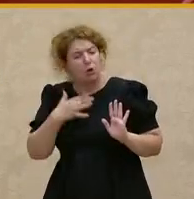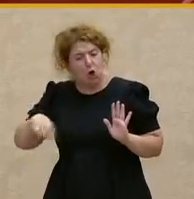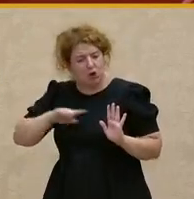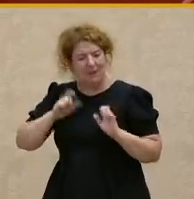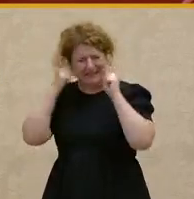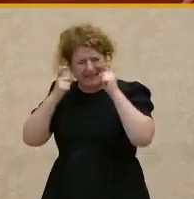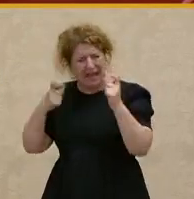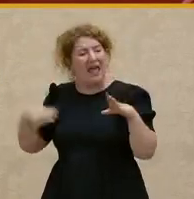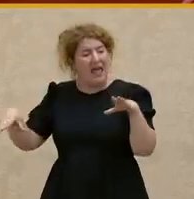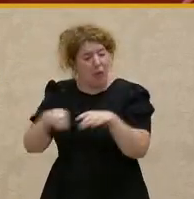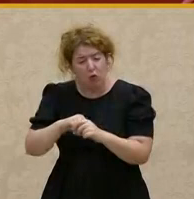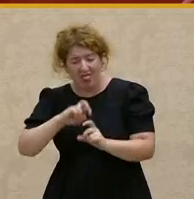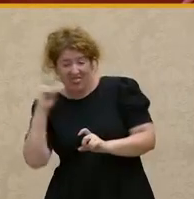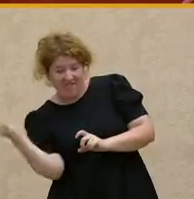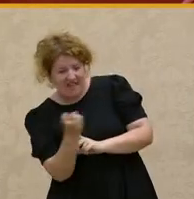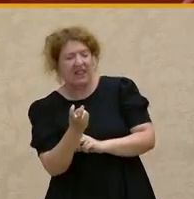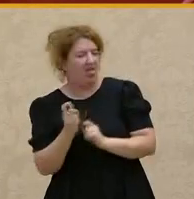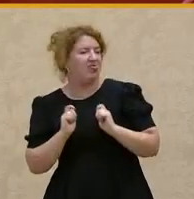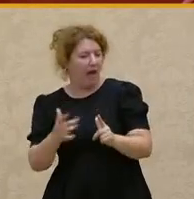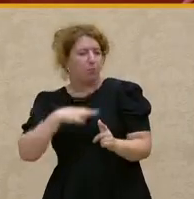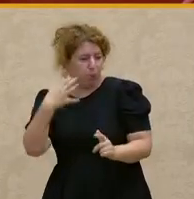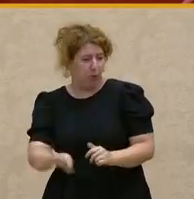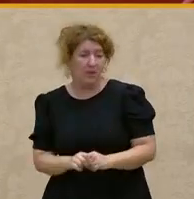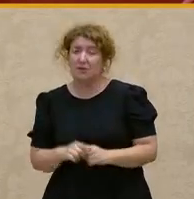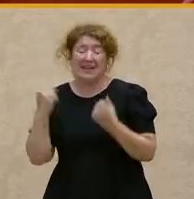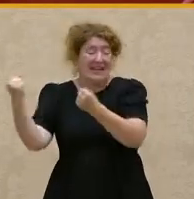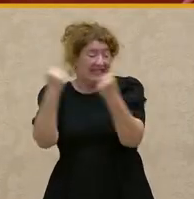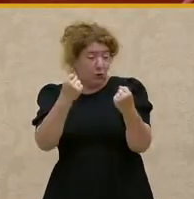inclusión y por la diversidad. Para respetar esto las instituciones deben estar dotadas de